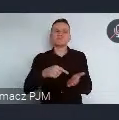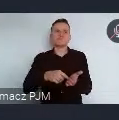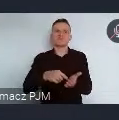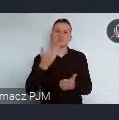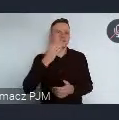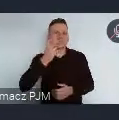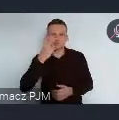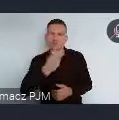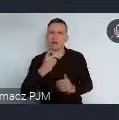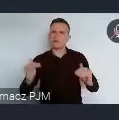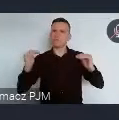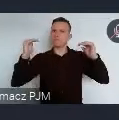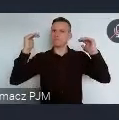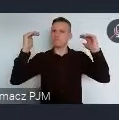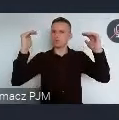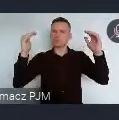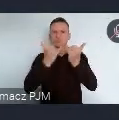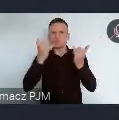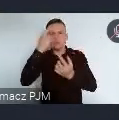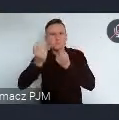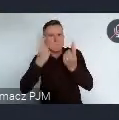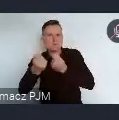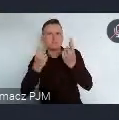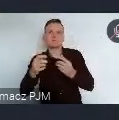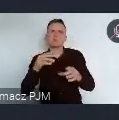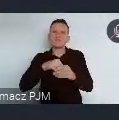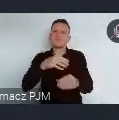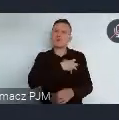i szereg innych innowacyjnych działań w zakresie gospodarki odpadami.